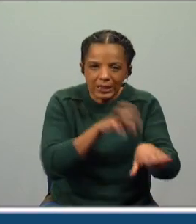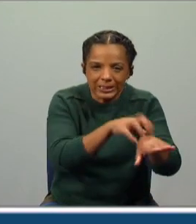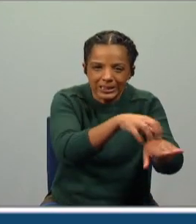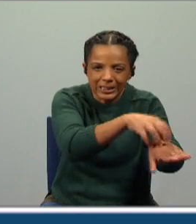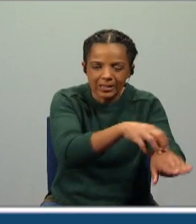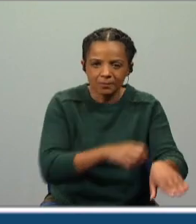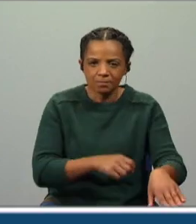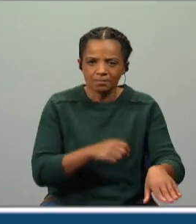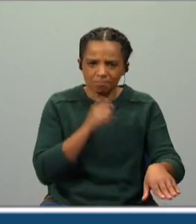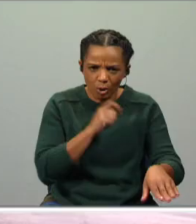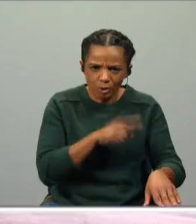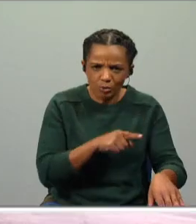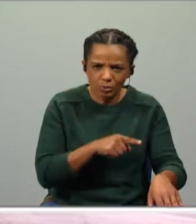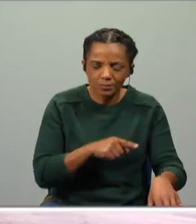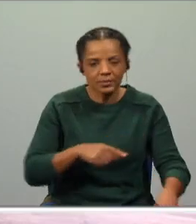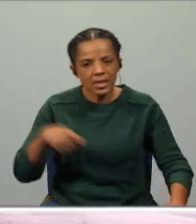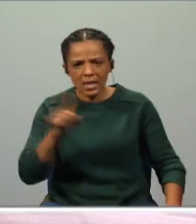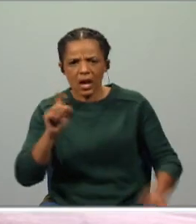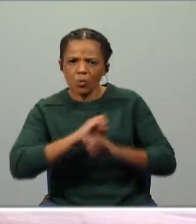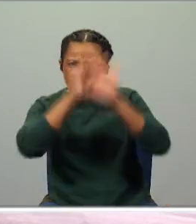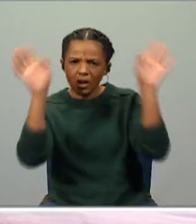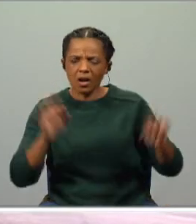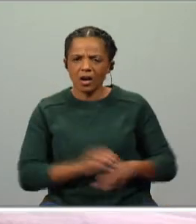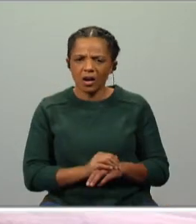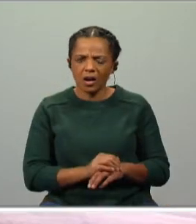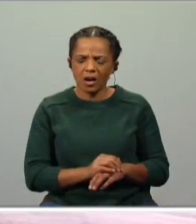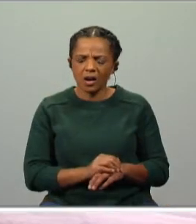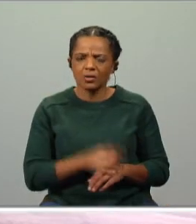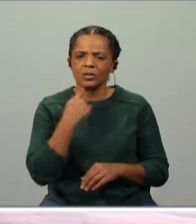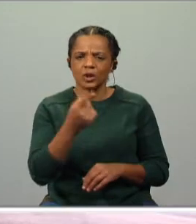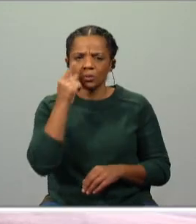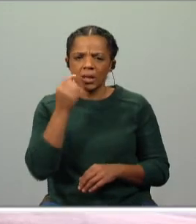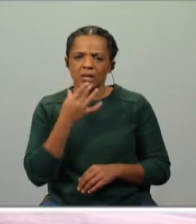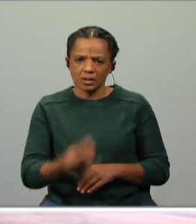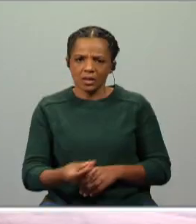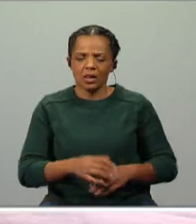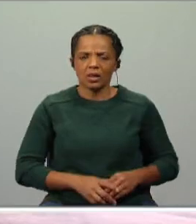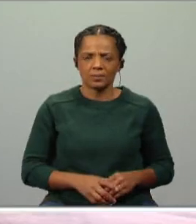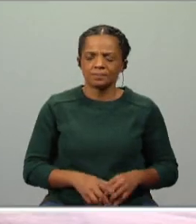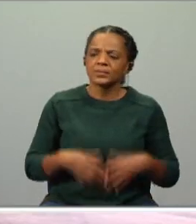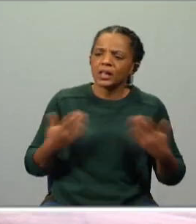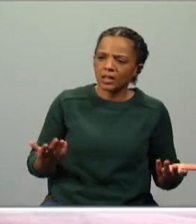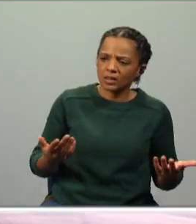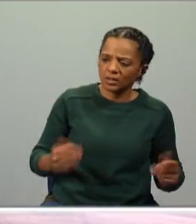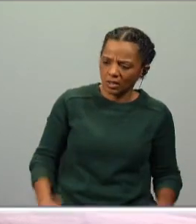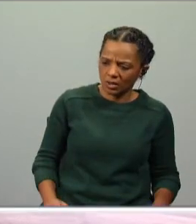Implorou o lobo claro que não tornou a dizer o pai natal. Então, para que? Para que quero?